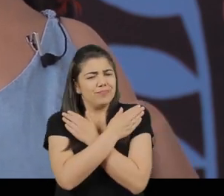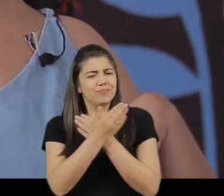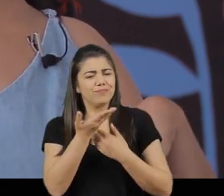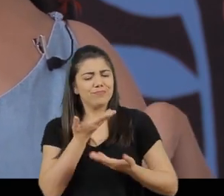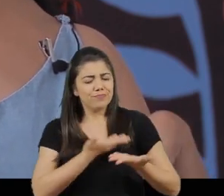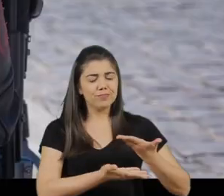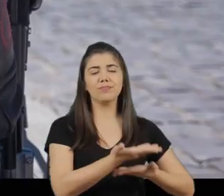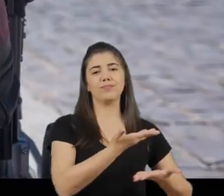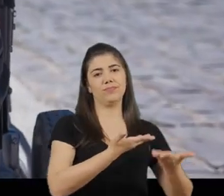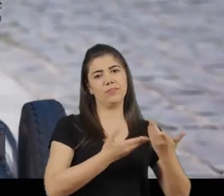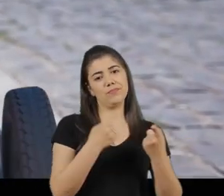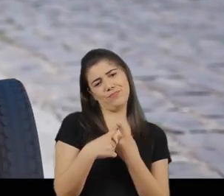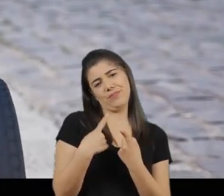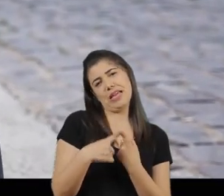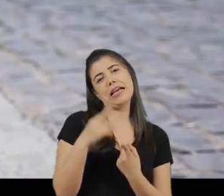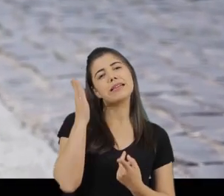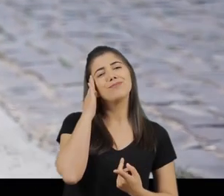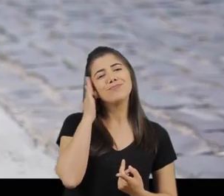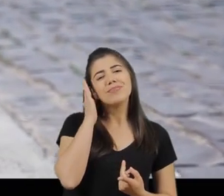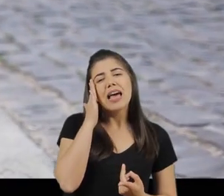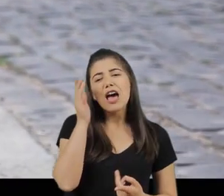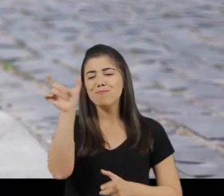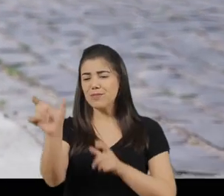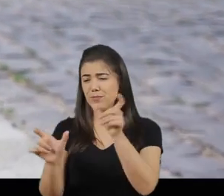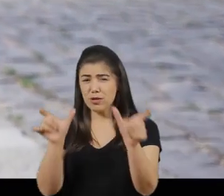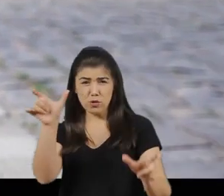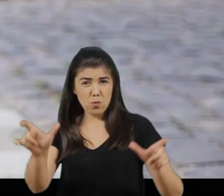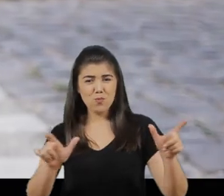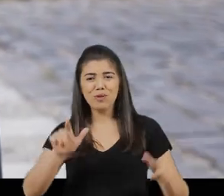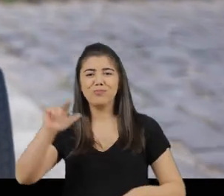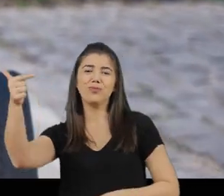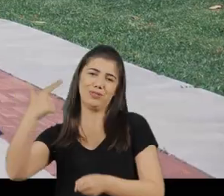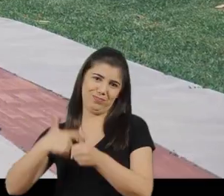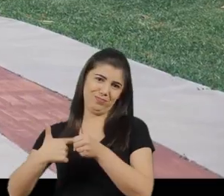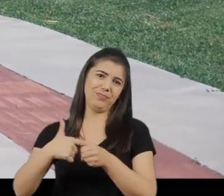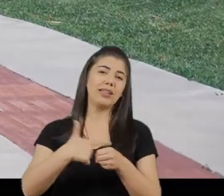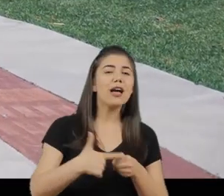que vêm de fora também sabem como é, que têm que tentar outros vínculos e